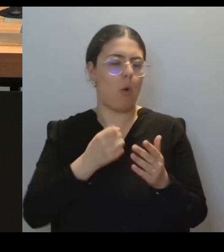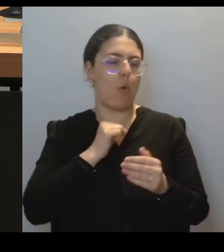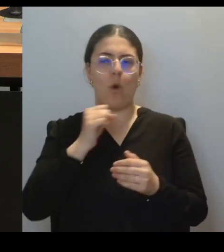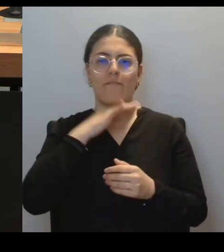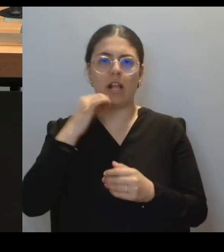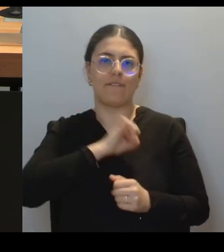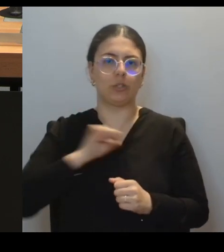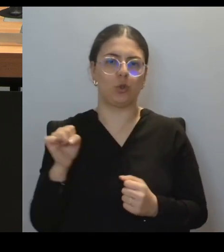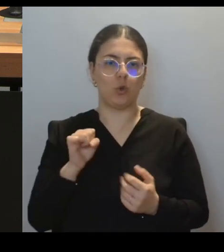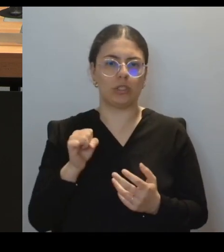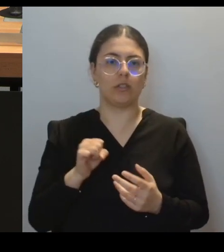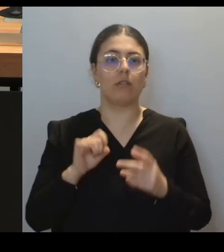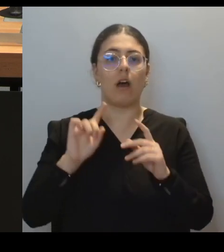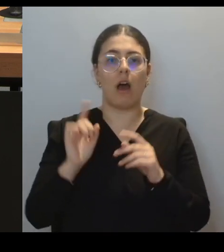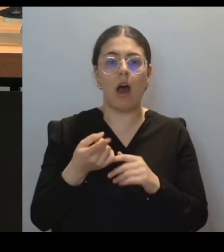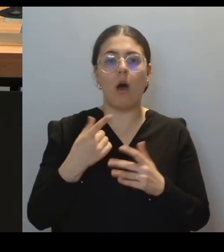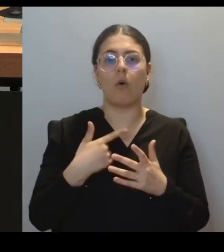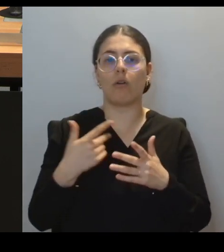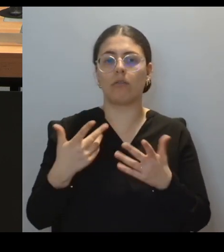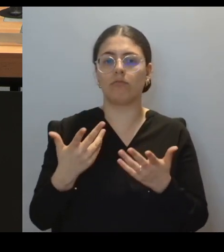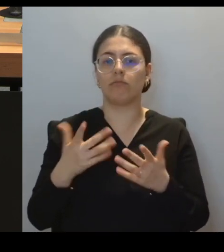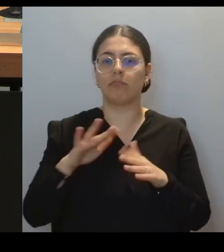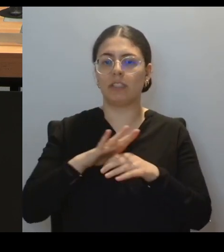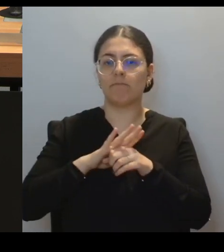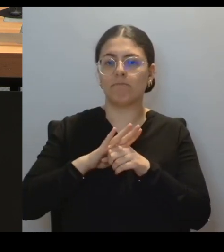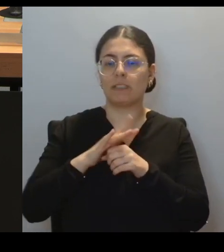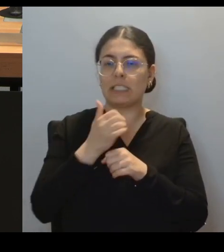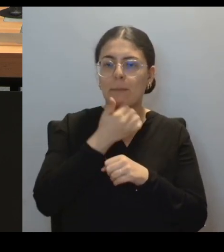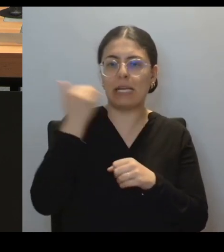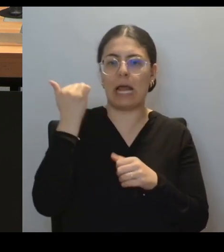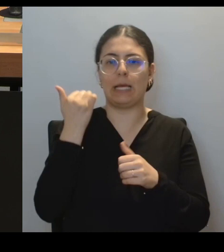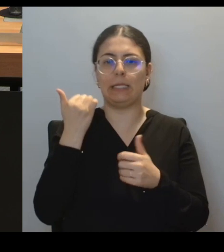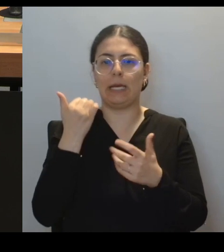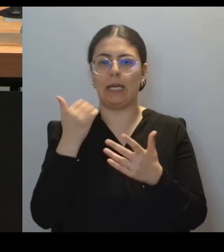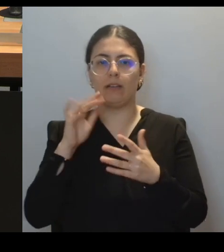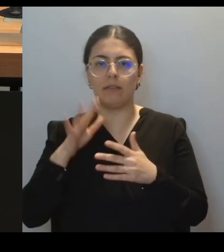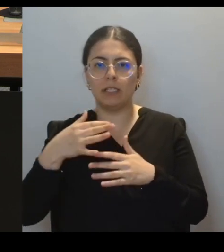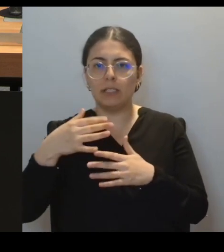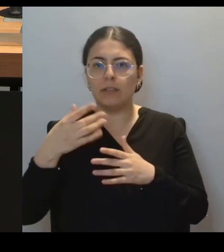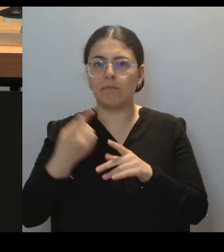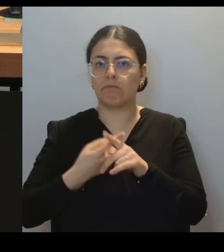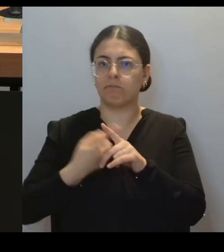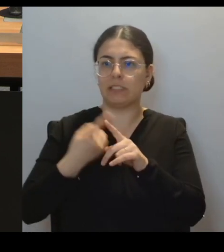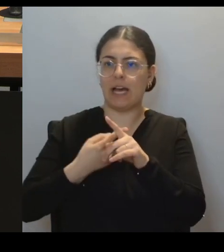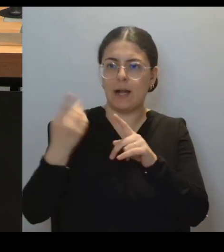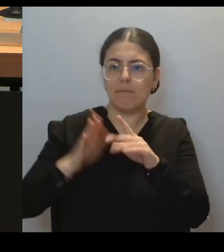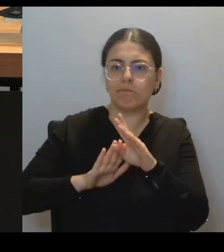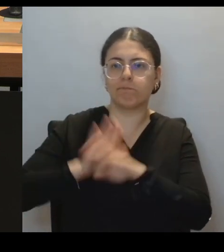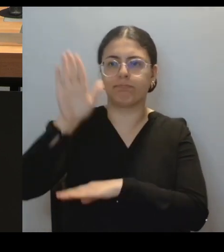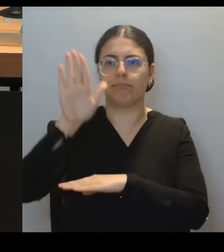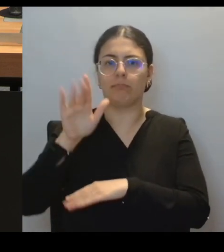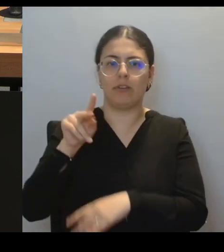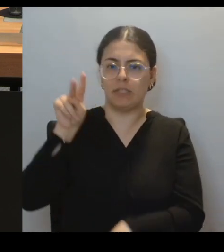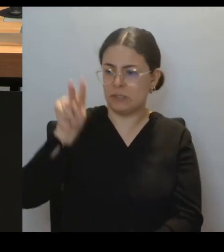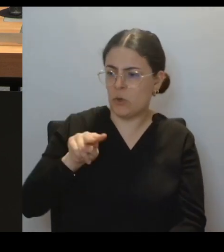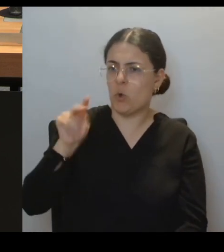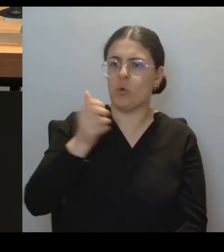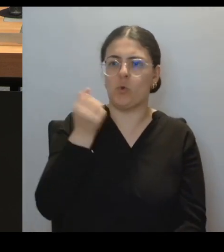Kriminalität wieder Einmalzahlen aufweisen, die uns besorgniserregend machen. Warum wird das so sein?